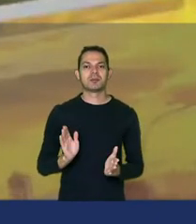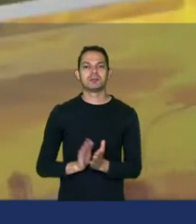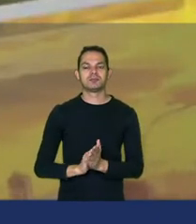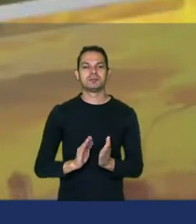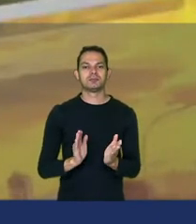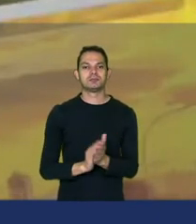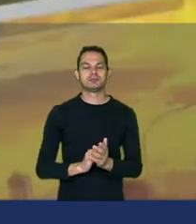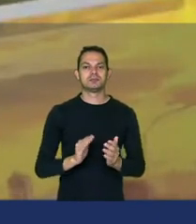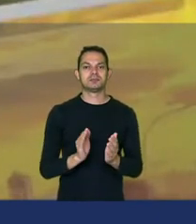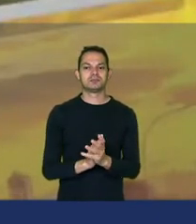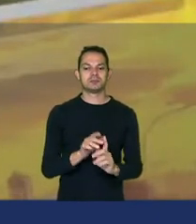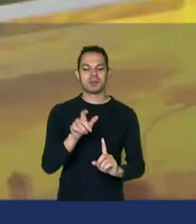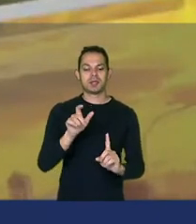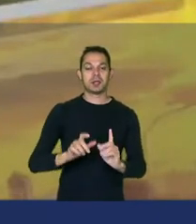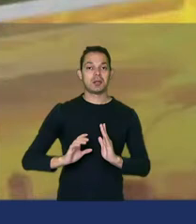AQUI OS PARABÉNS PARA O NOSSO